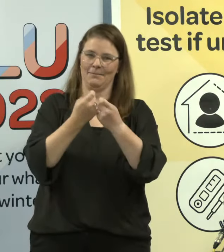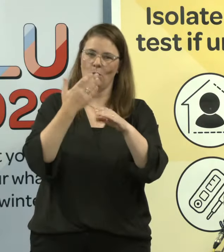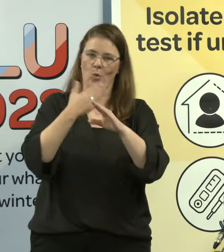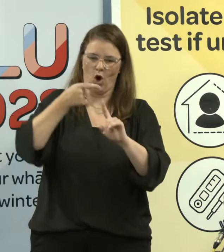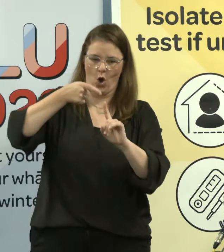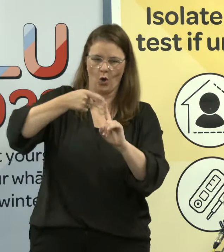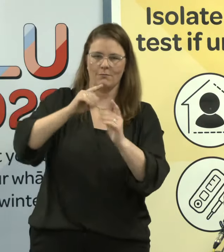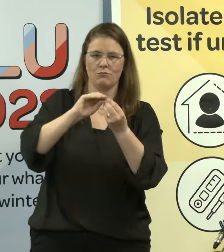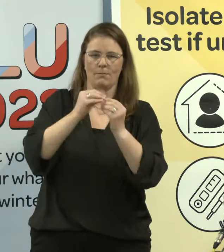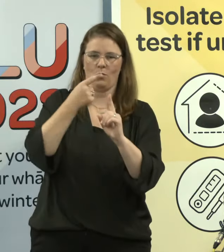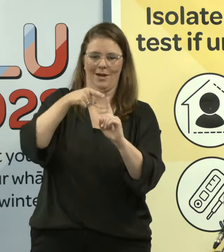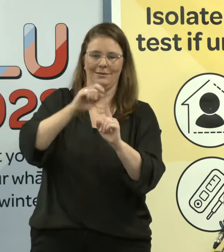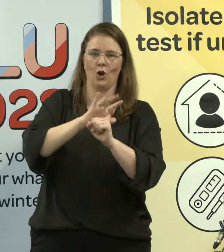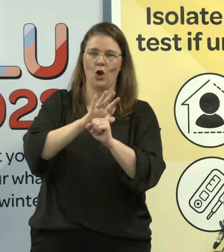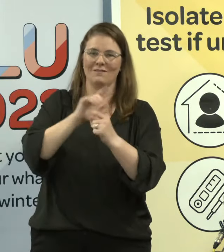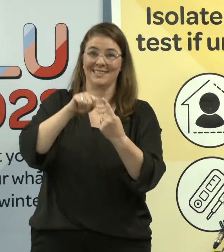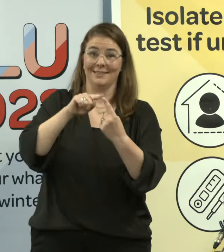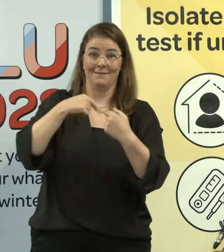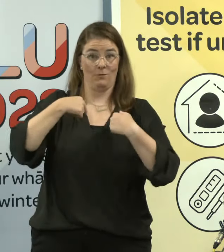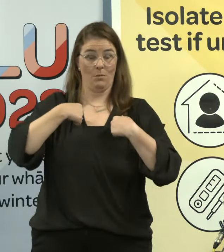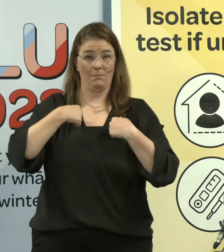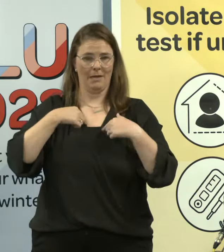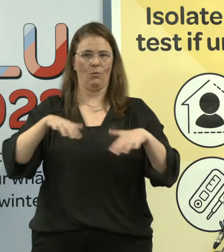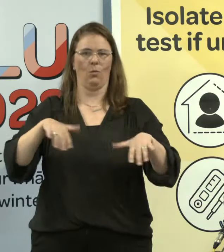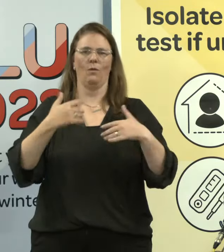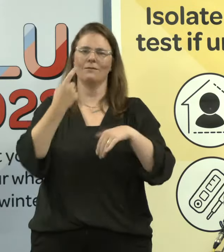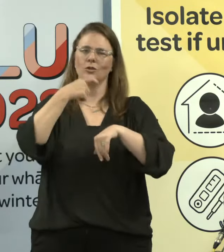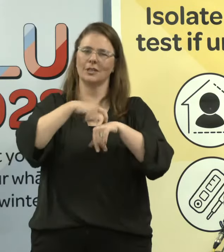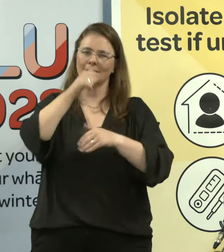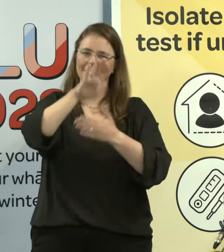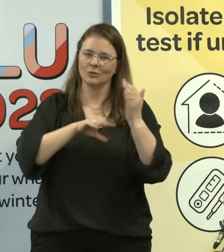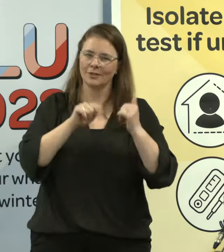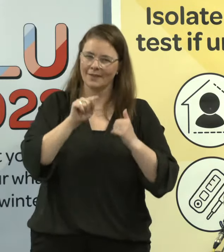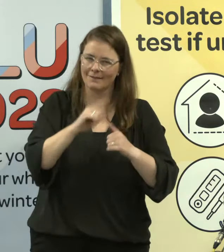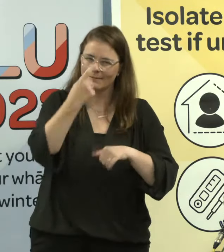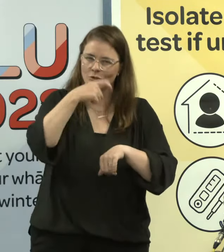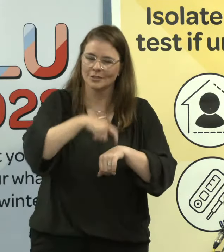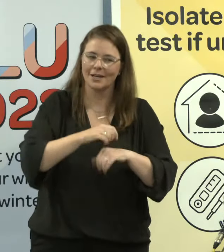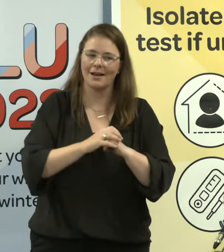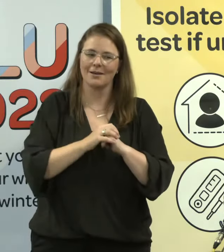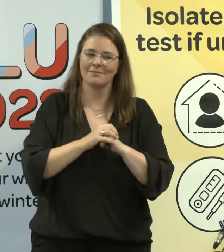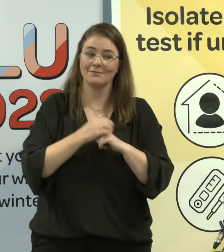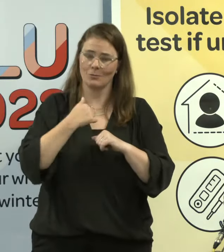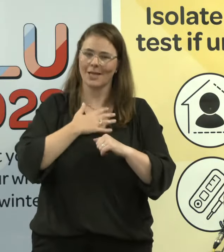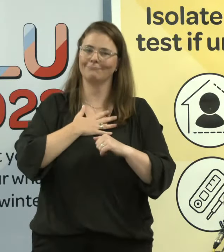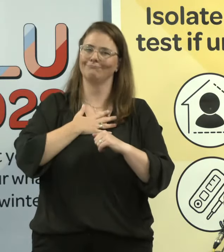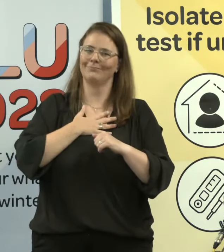ahuatanga me nga tari